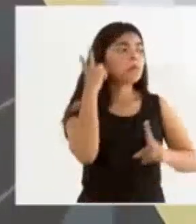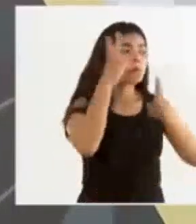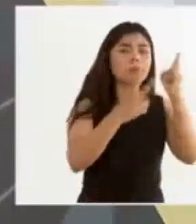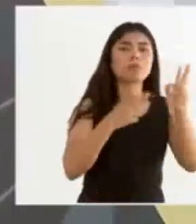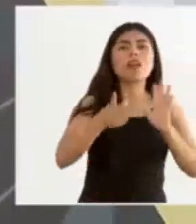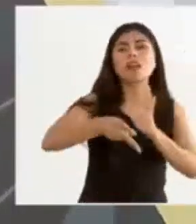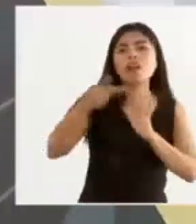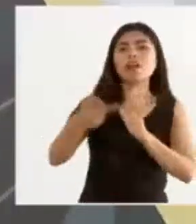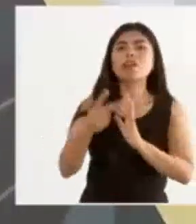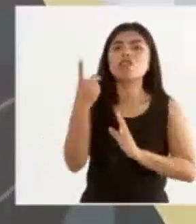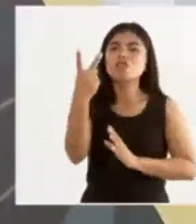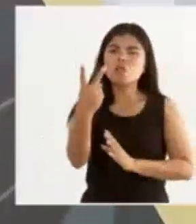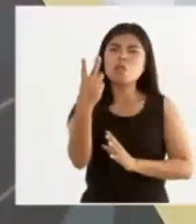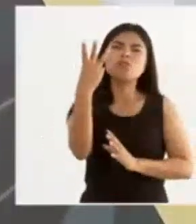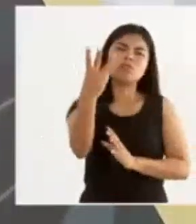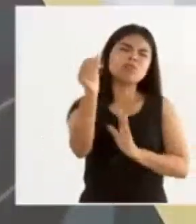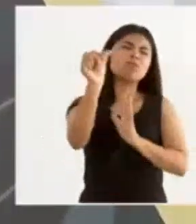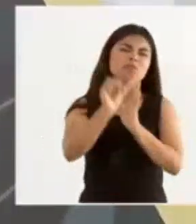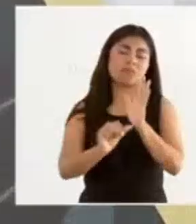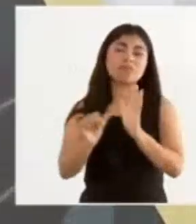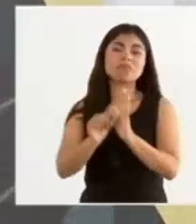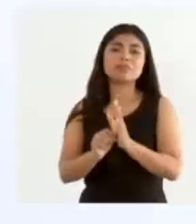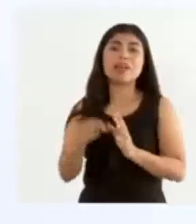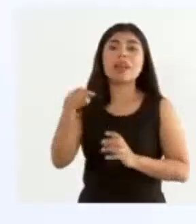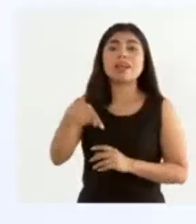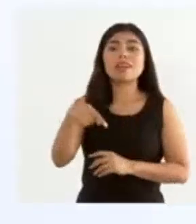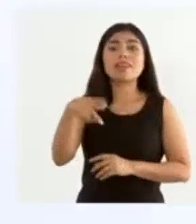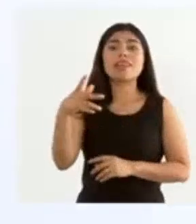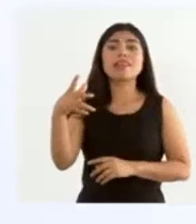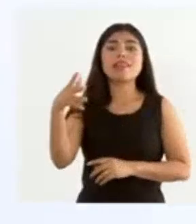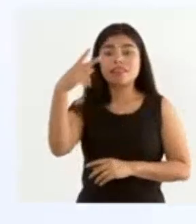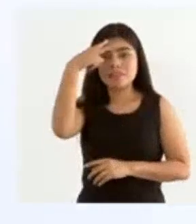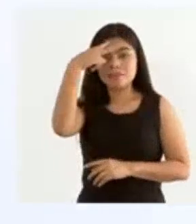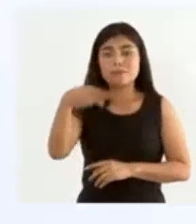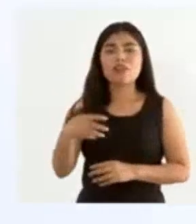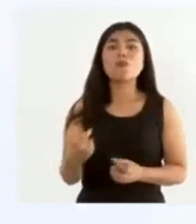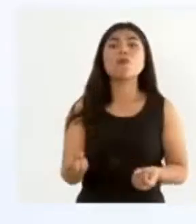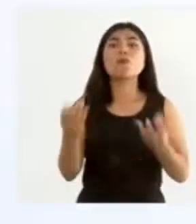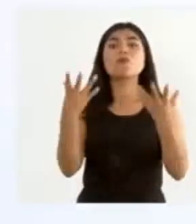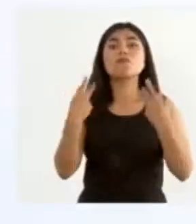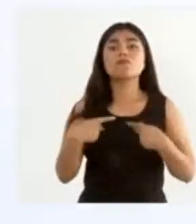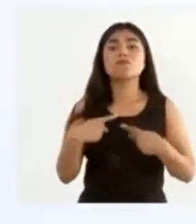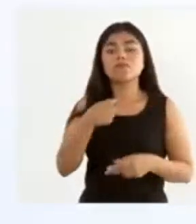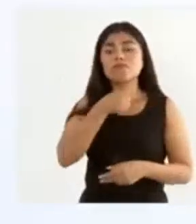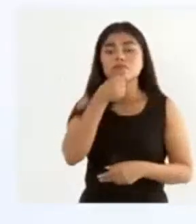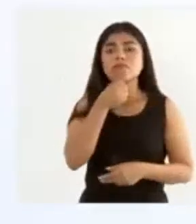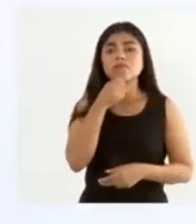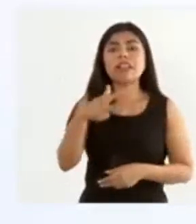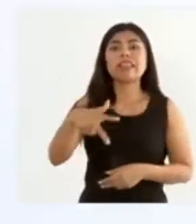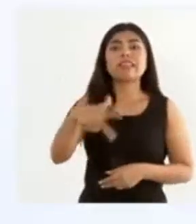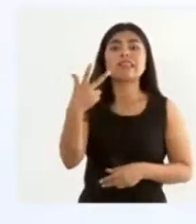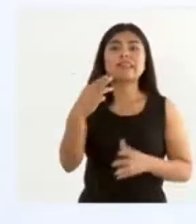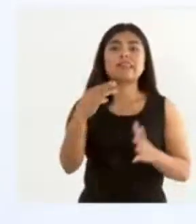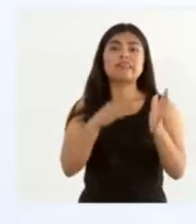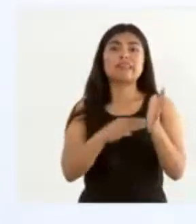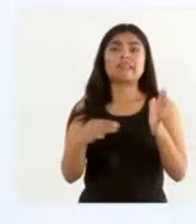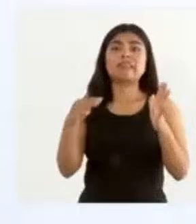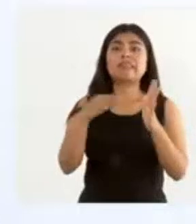de 13 millones de adultos mayores que hay en el país que reciben su pensión. Esto va a permitir